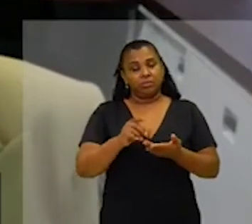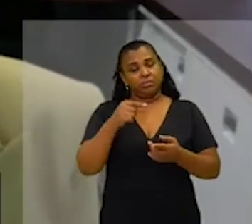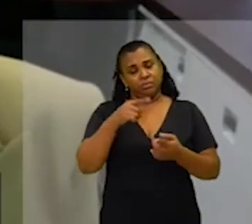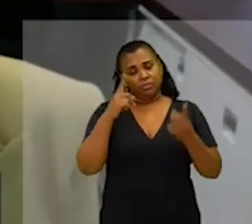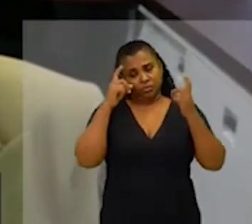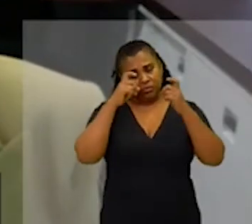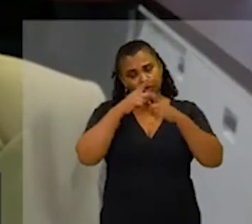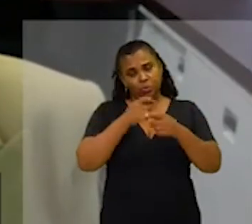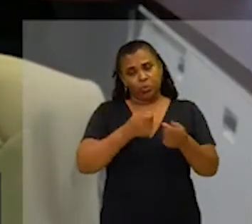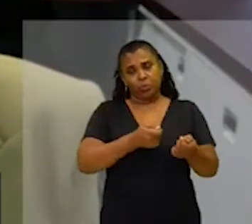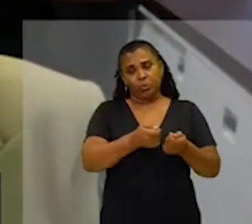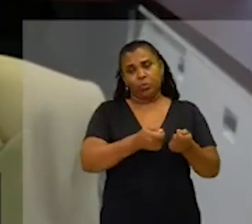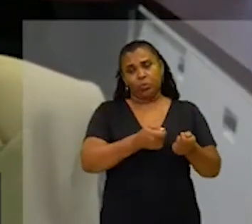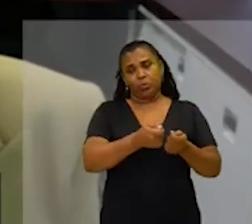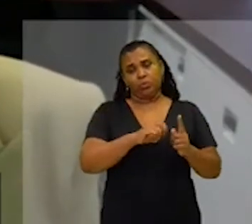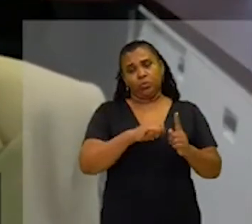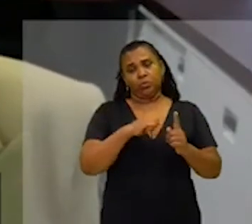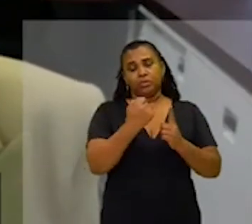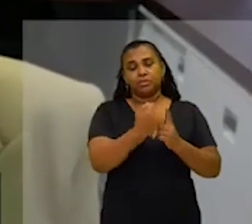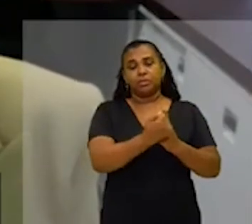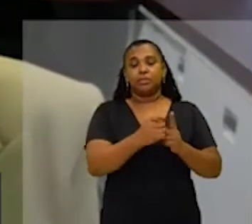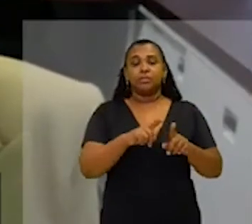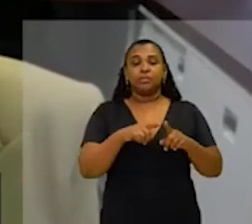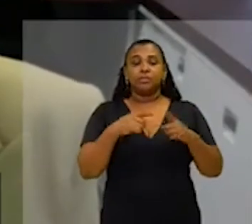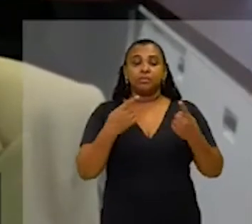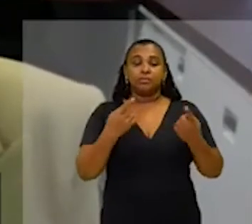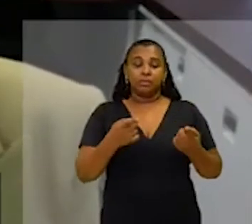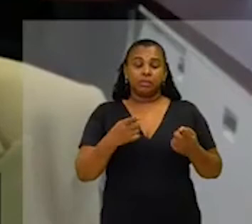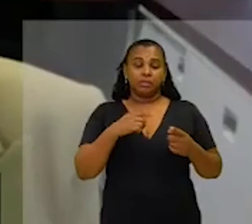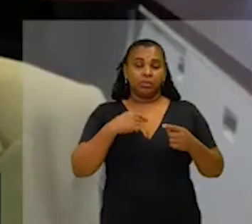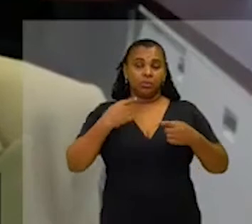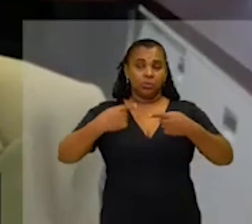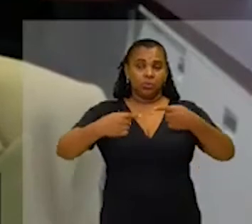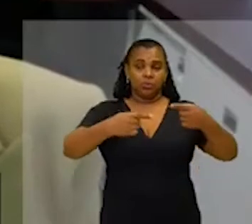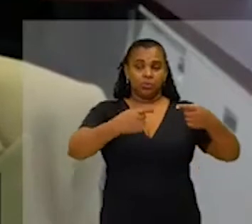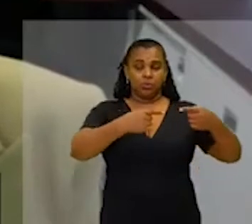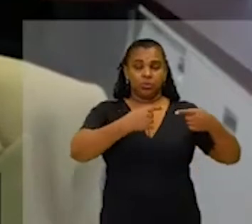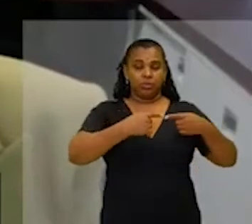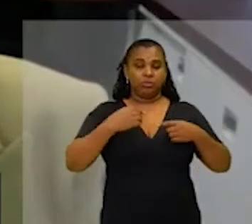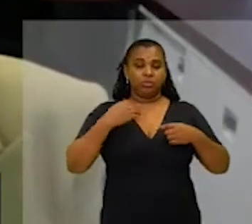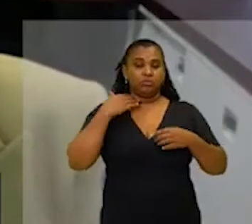controle social já alma iniciativas São alto do tribunal para poder fazer a vinculação desses